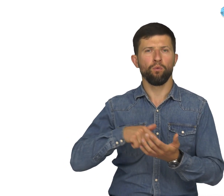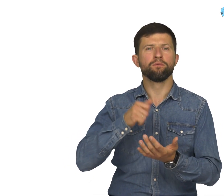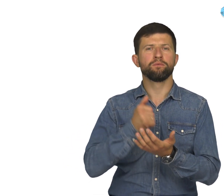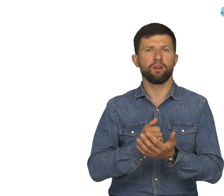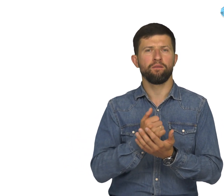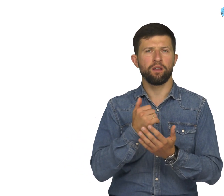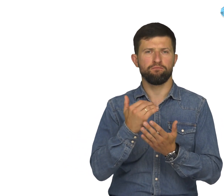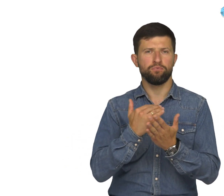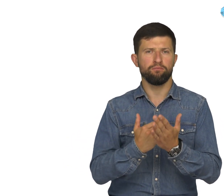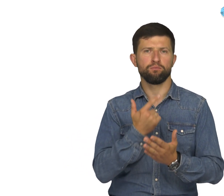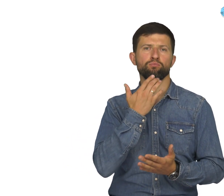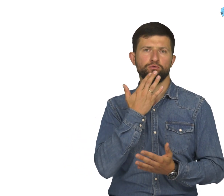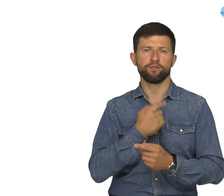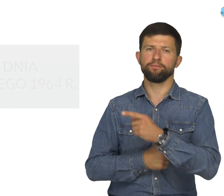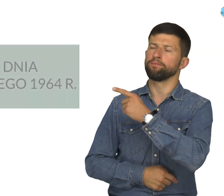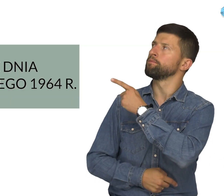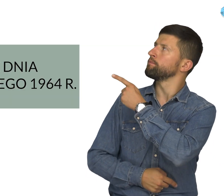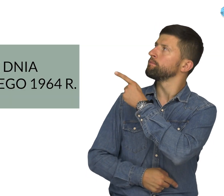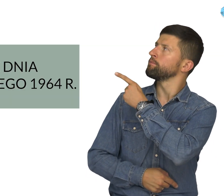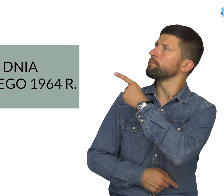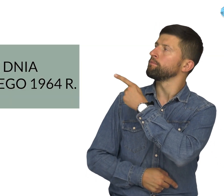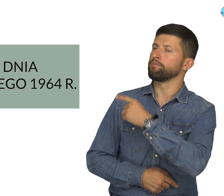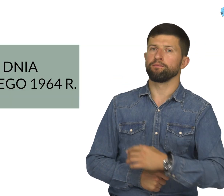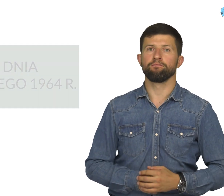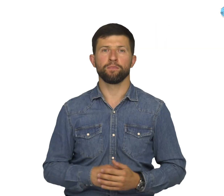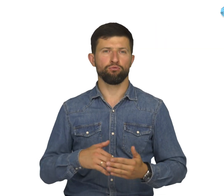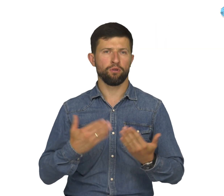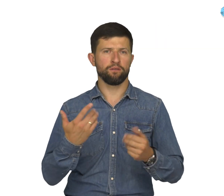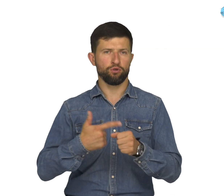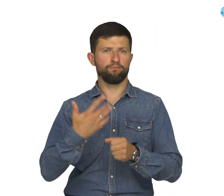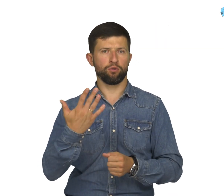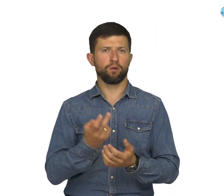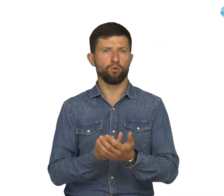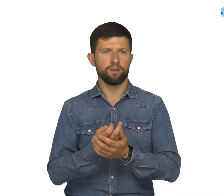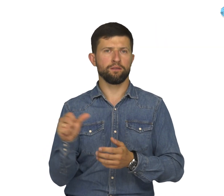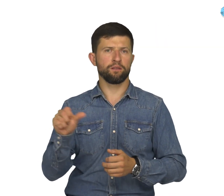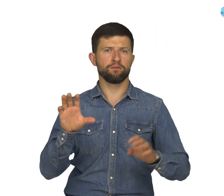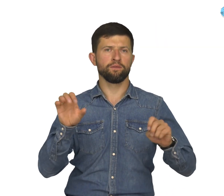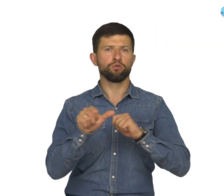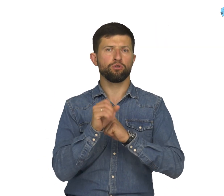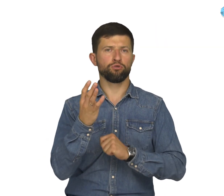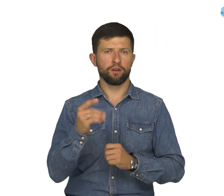na których zgodnie z przepisami ustawy z dnia 25 lutego 1964 r.